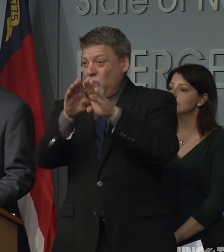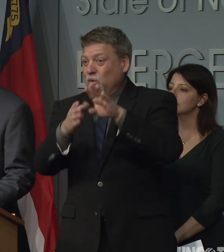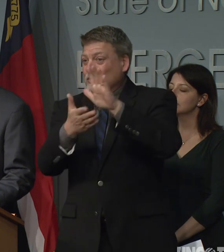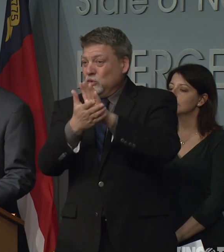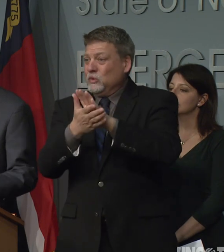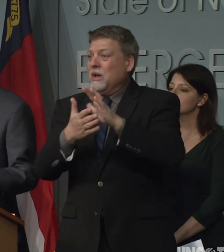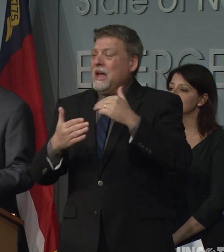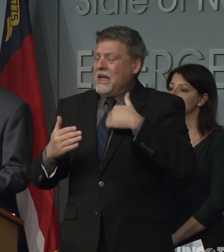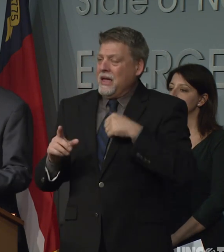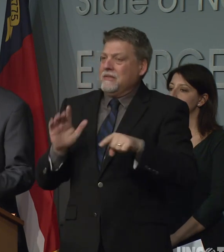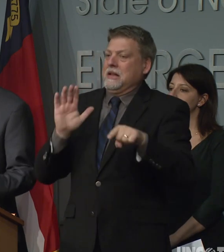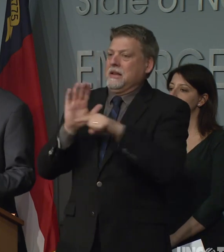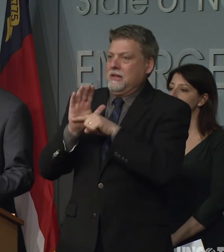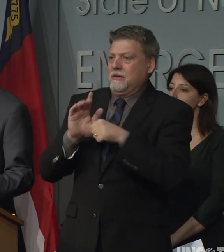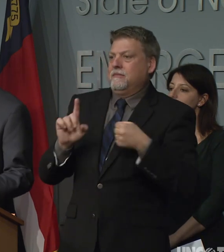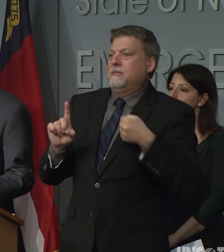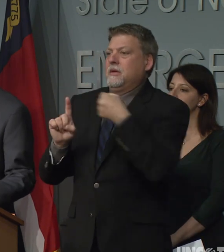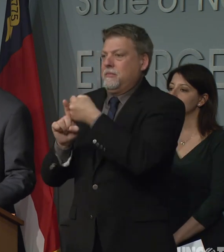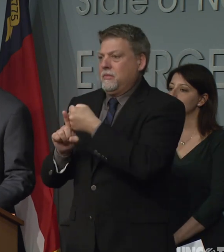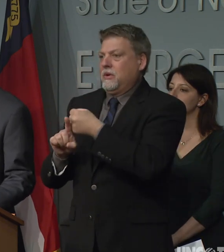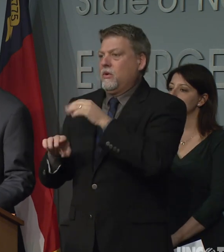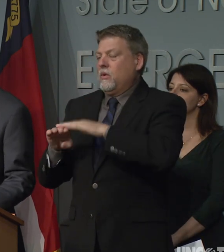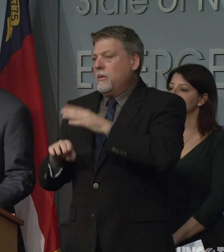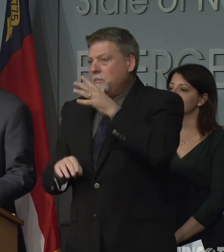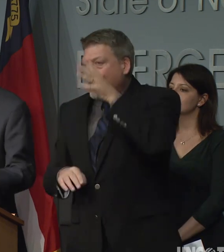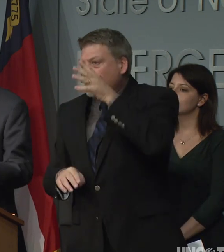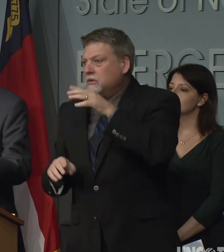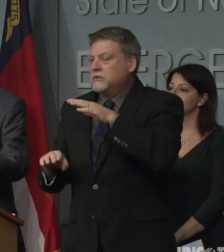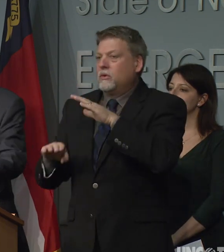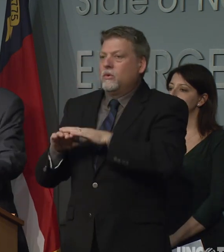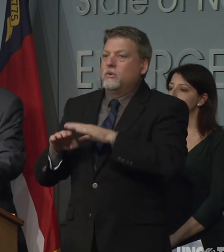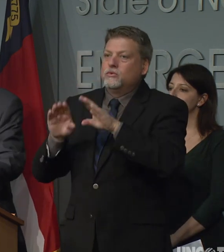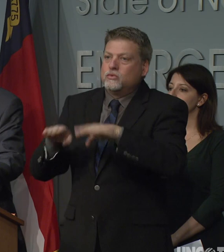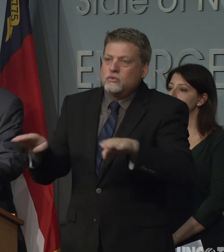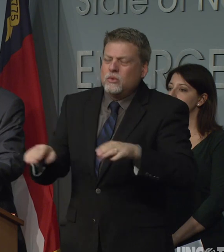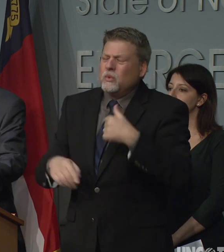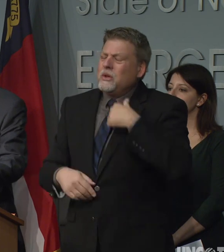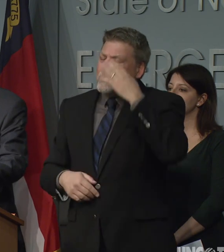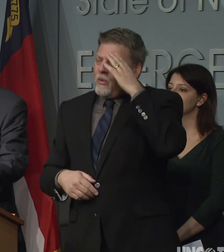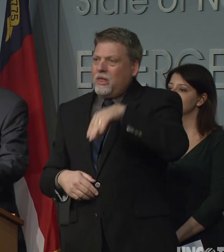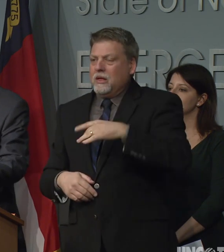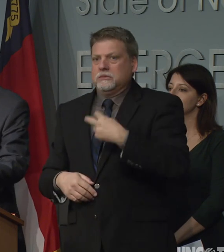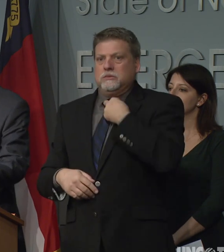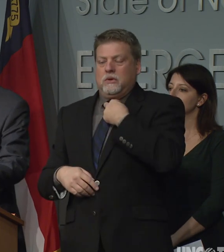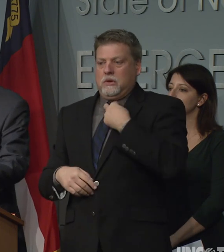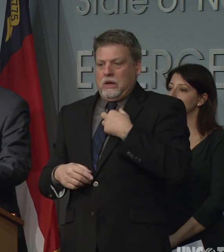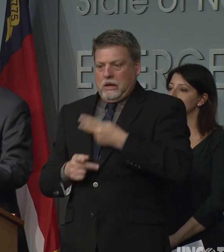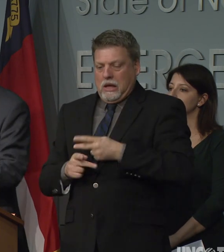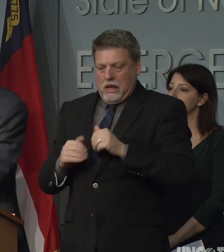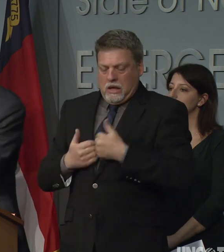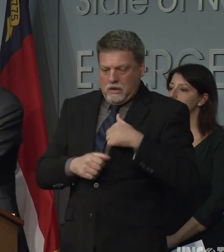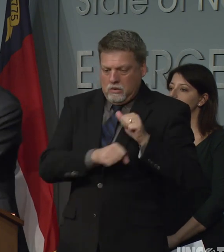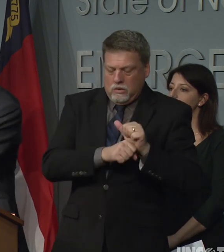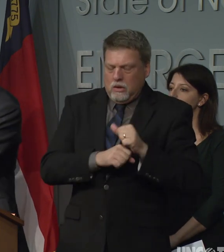conscientes de todas estas cosas, cuando uno se pone a pensar de la salud pública de los niños, si tienes un sistema